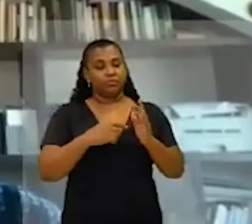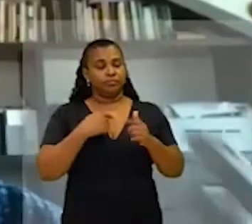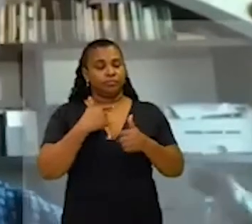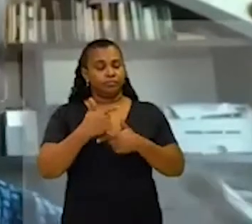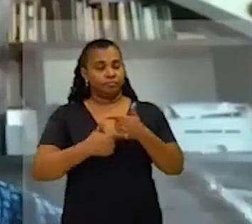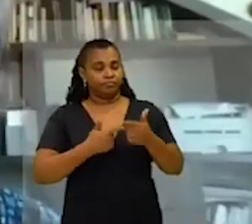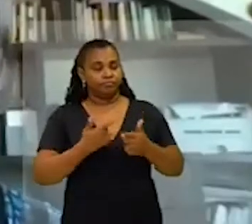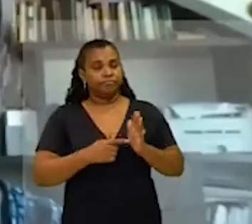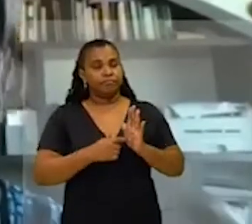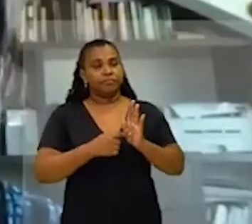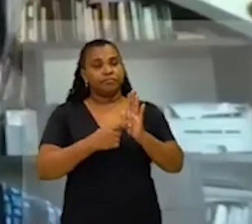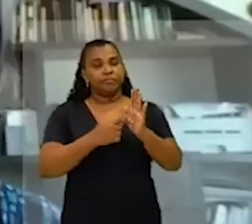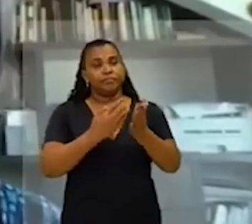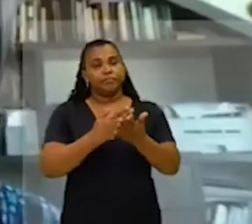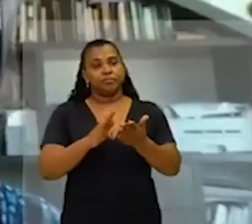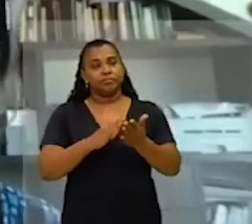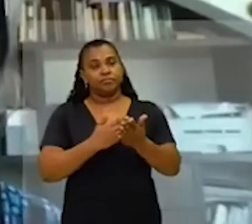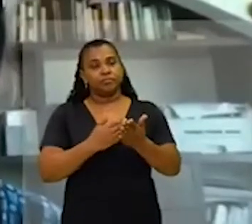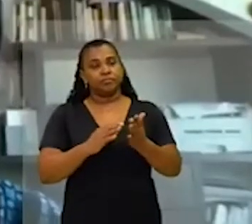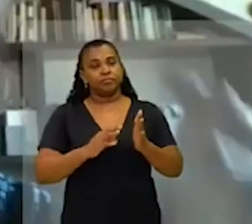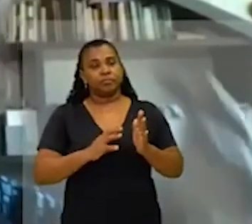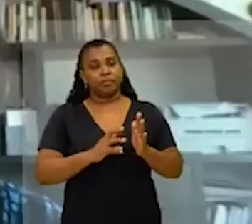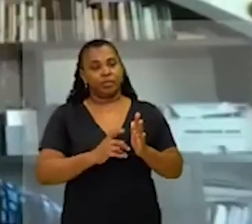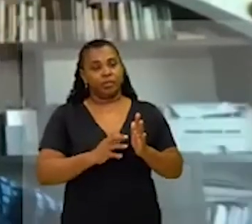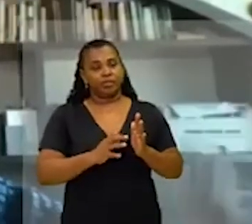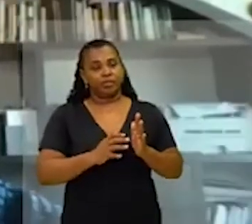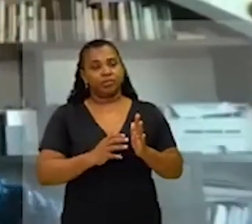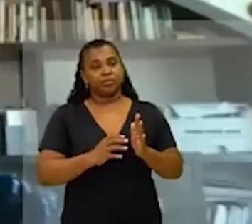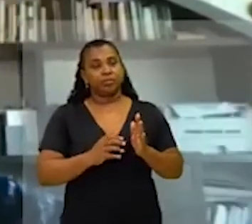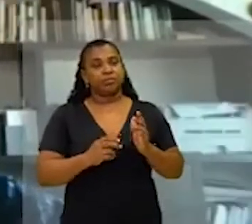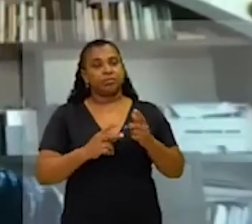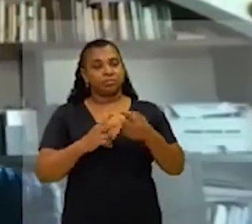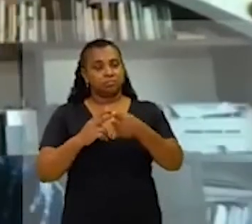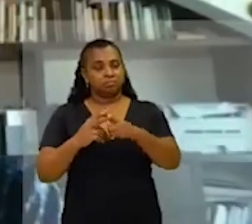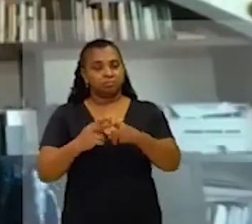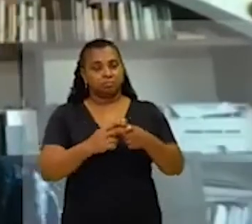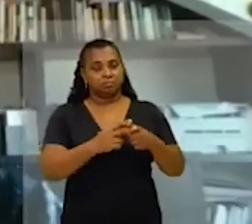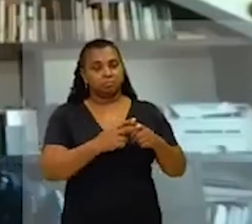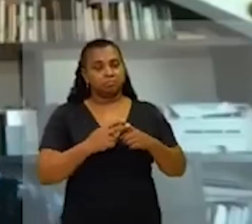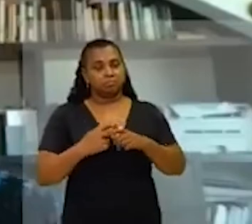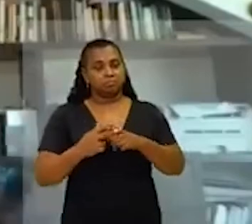alguns indicadores a serem aprimorados para regulamentar a Sedução do dinheiro do fundo